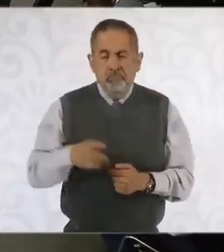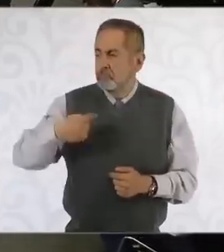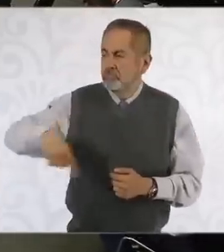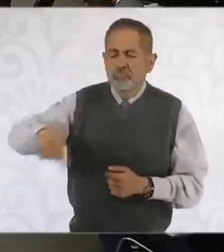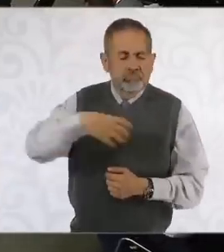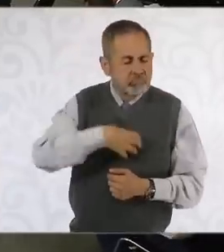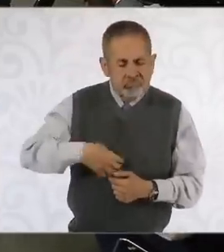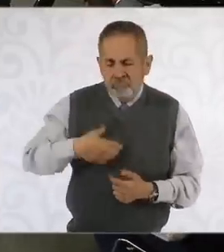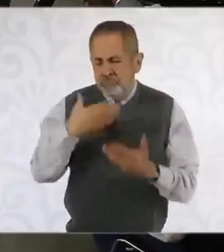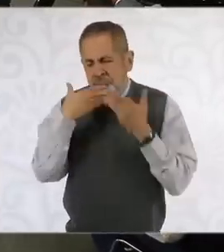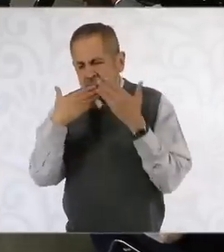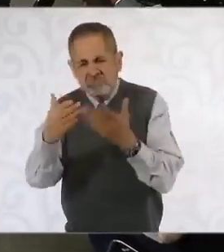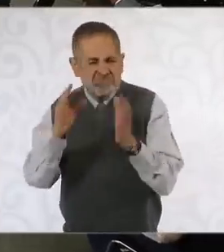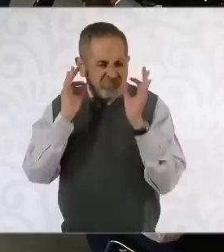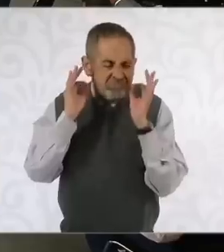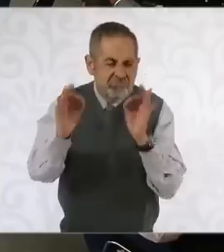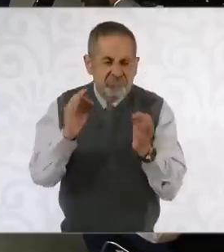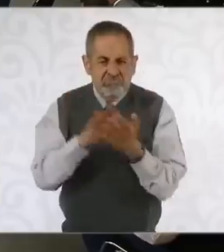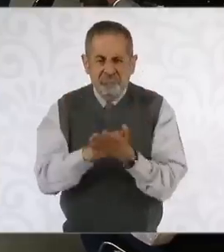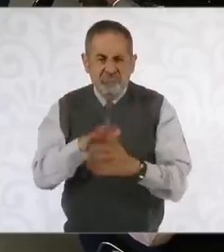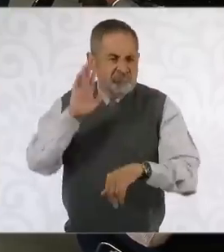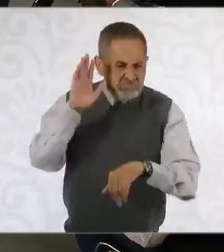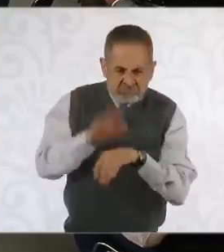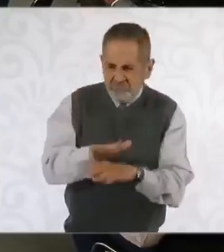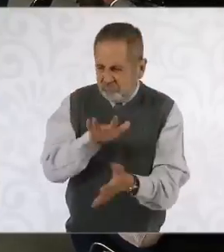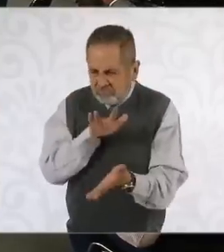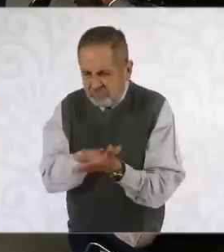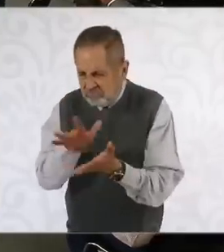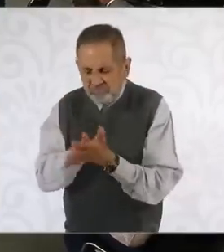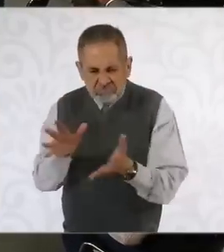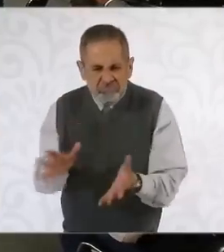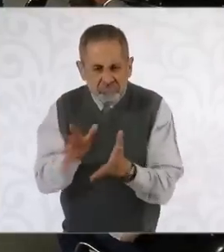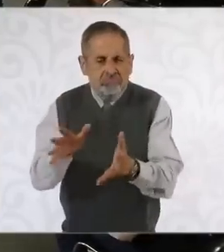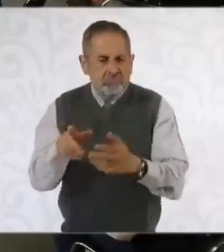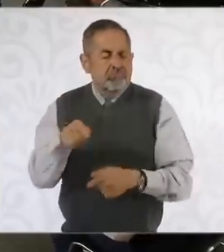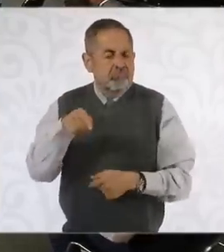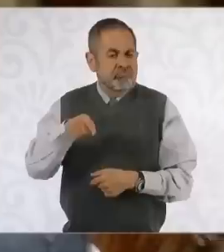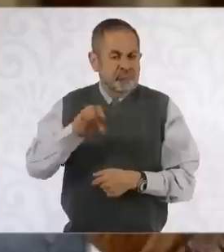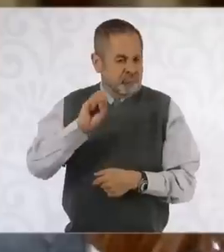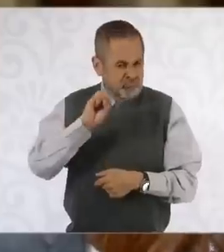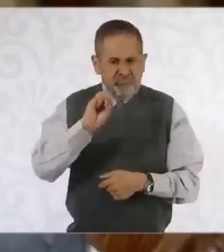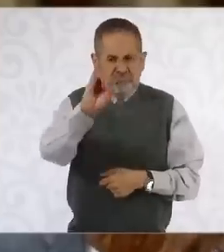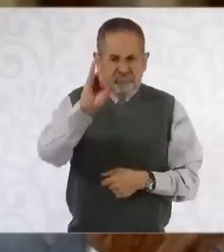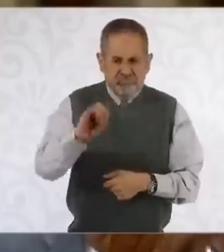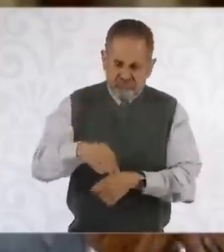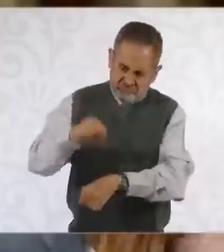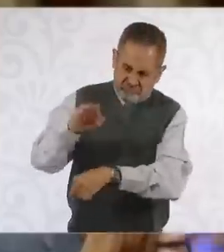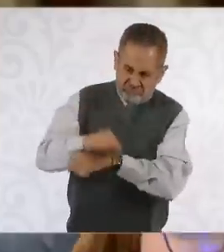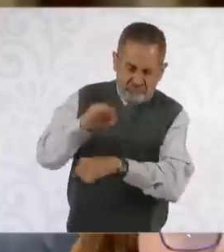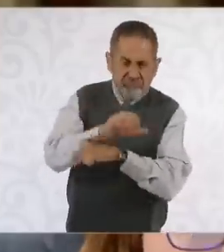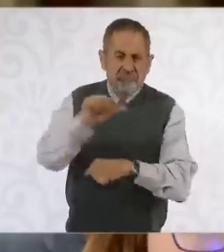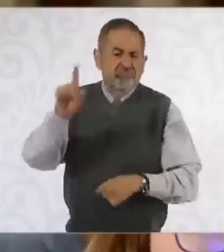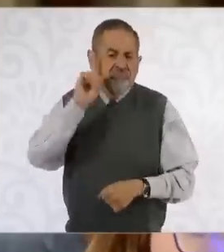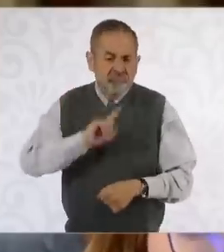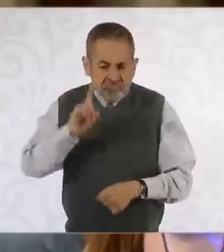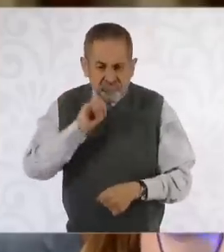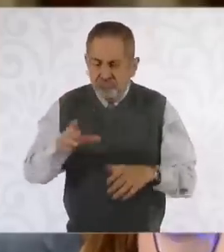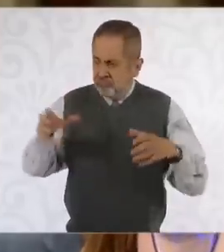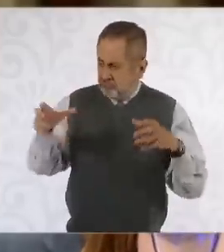todo este nuevo empuje sobre la defensa de las mujeres hacia las mujeres con las mujeres